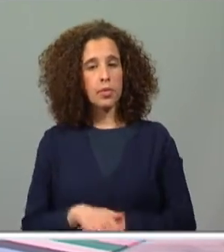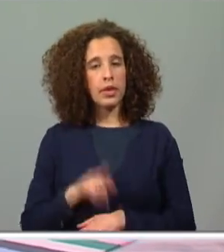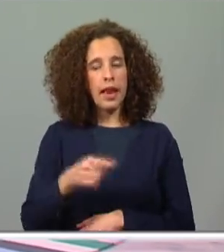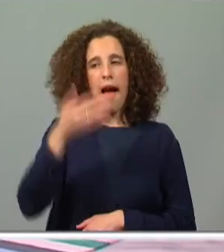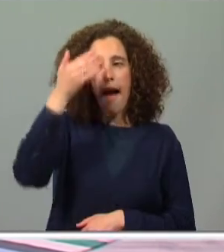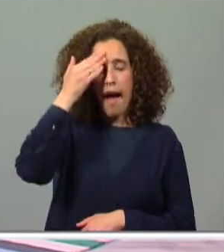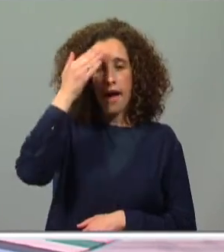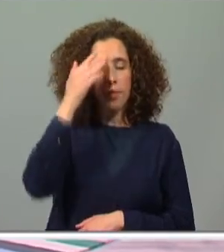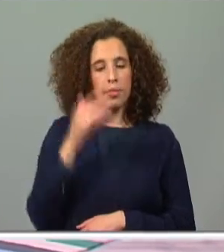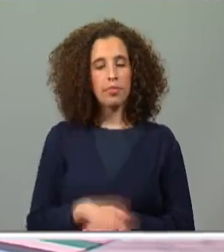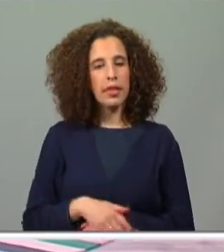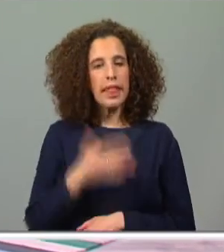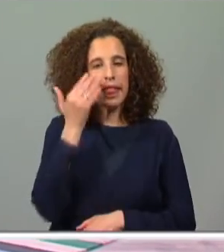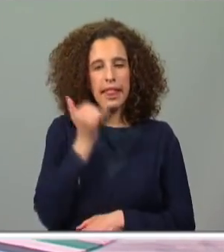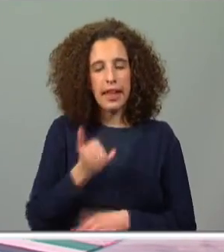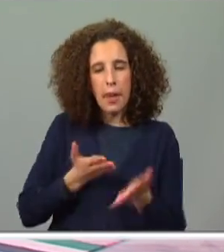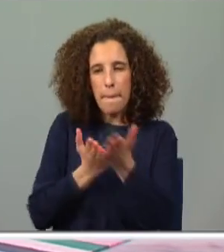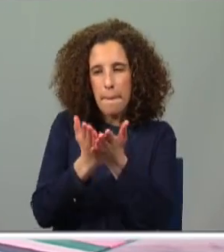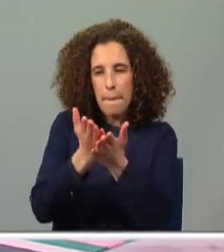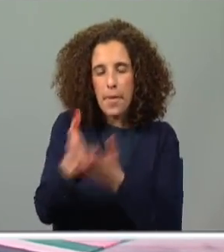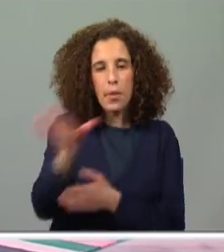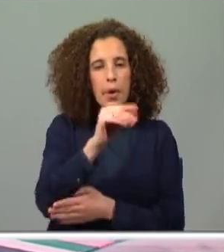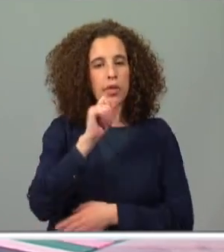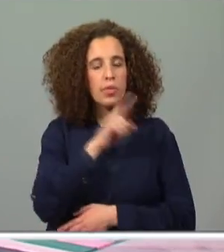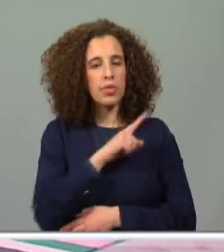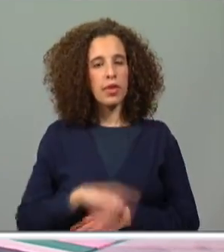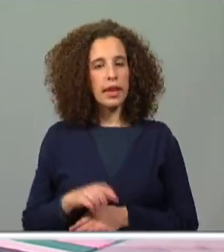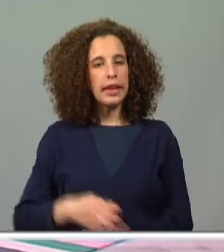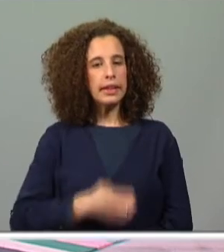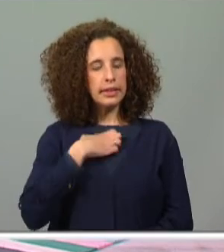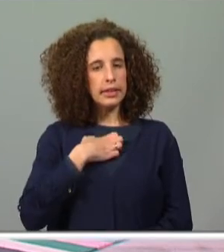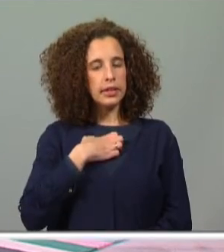consciência procura prolongar o mais possível aquele sentimento de conquista 良心尋求盡可能地延長可能有征服的感覺